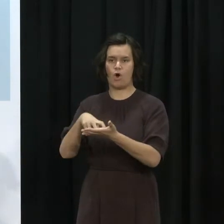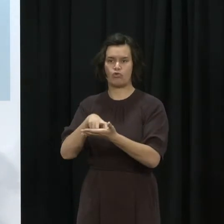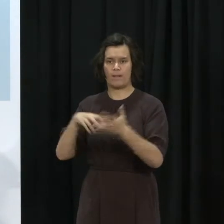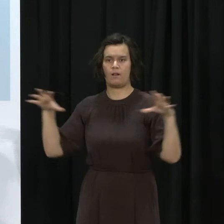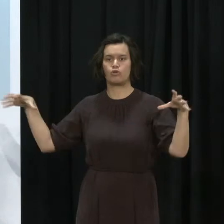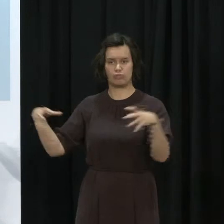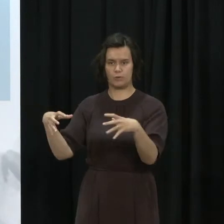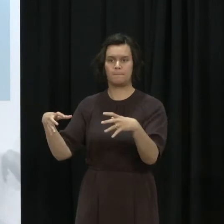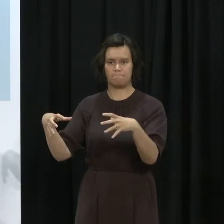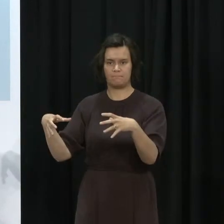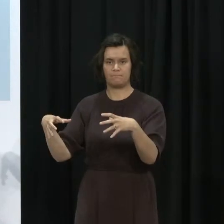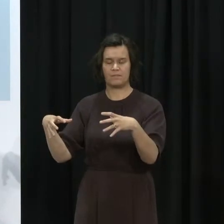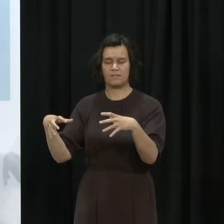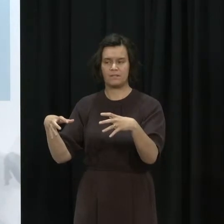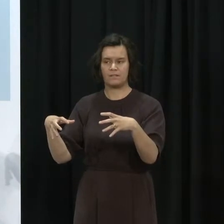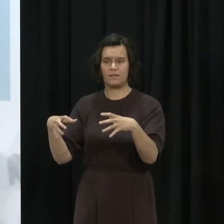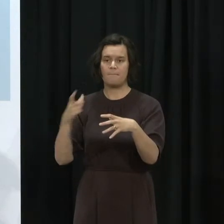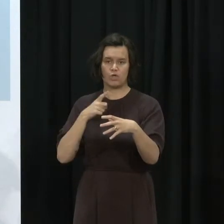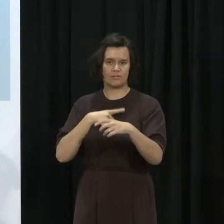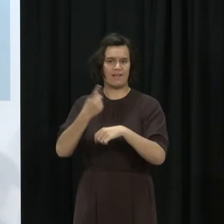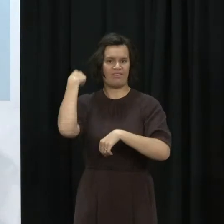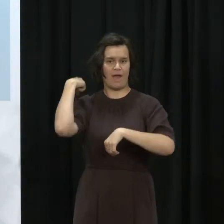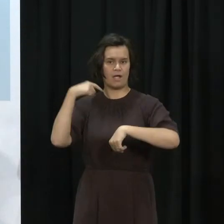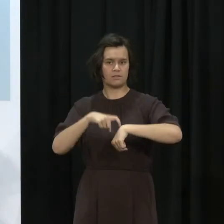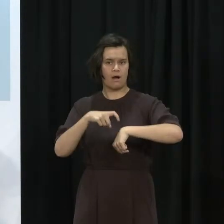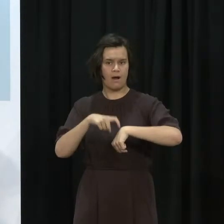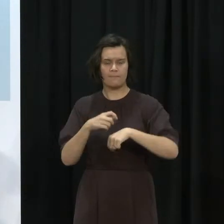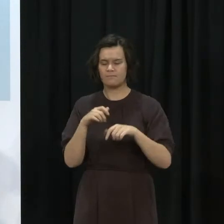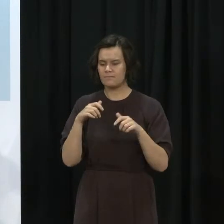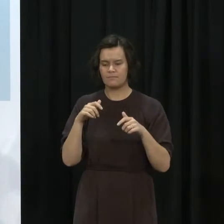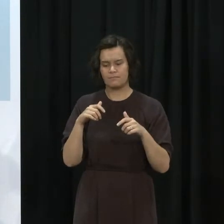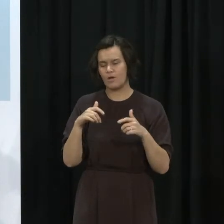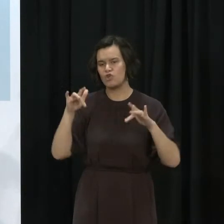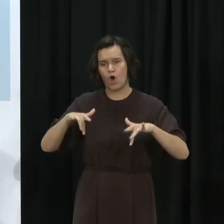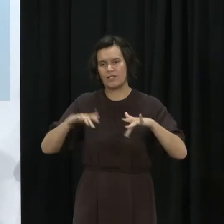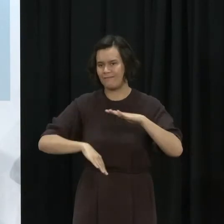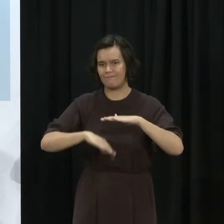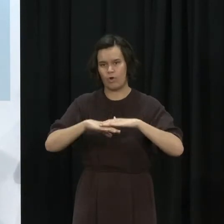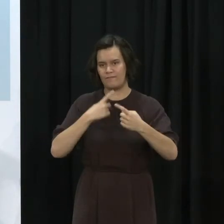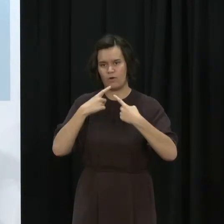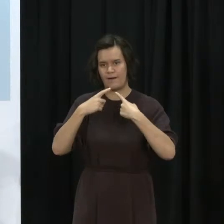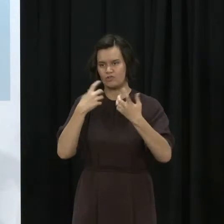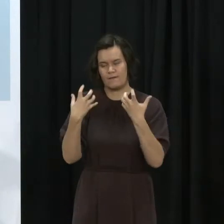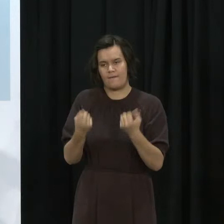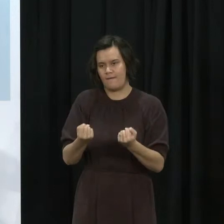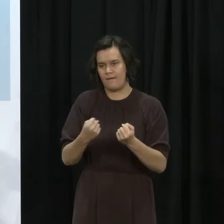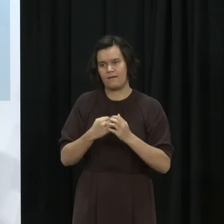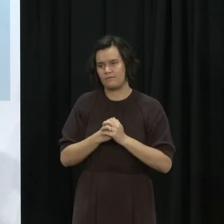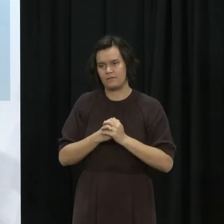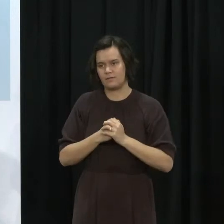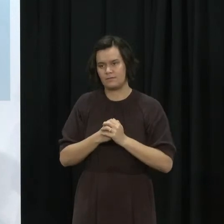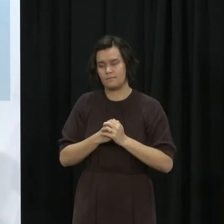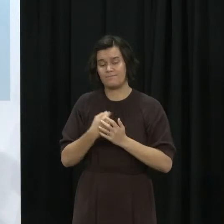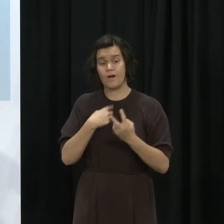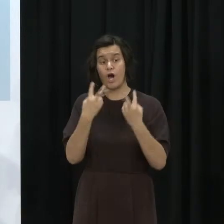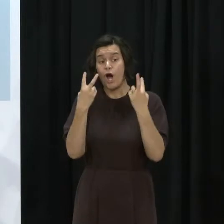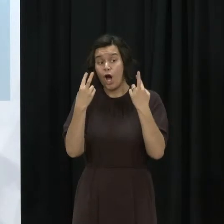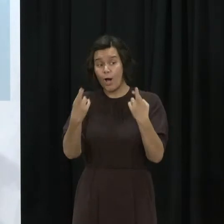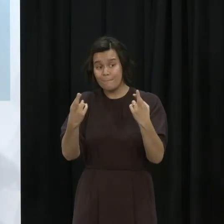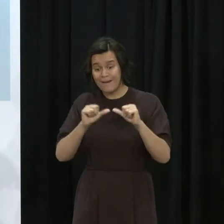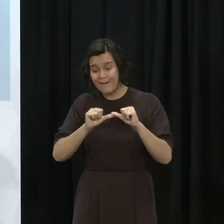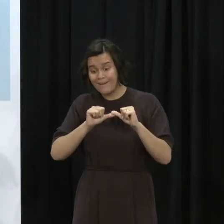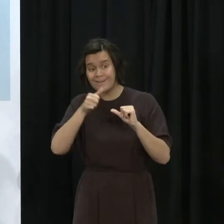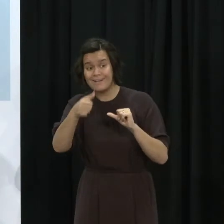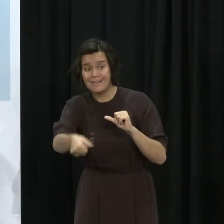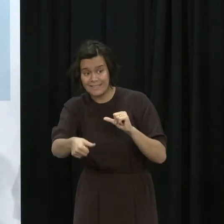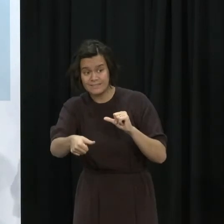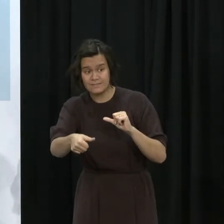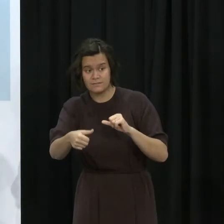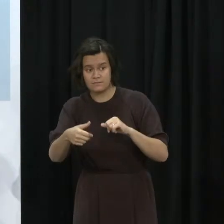kino. Na hoki ki te hunga whai